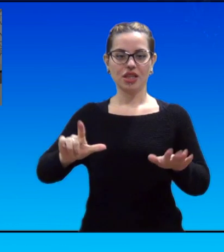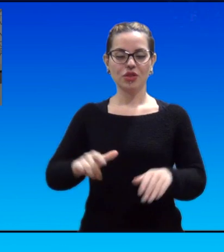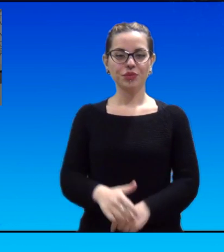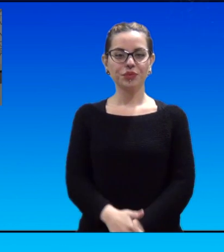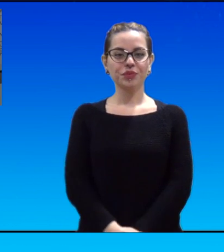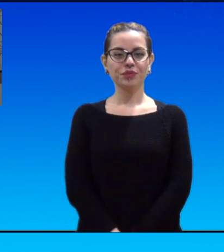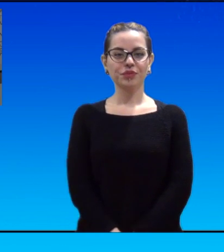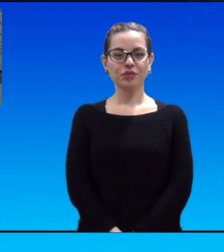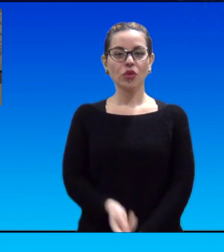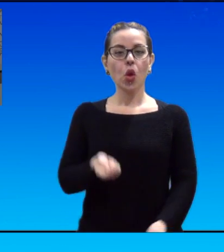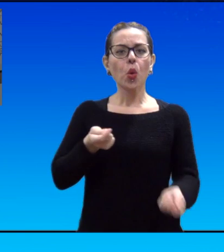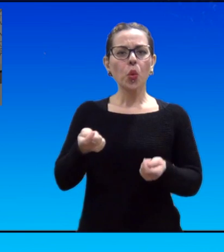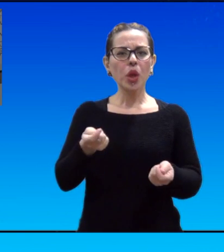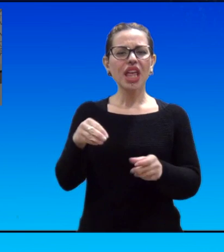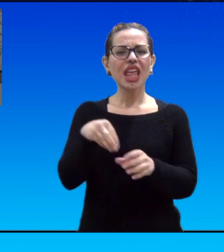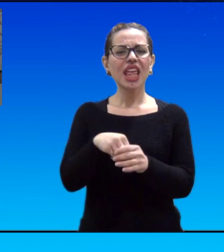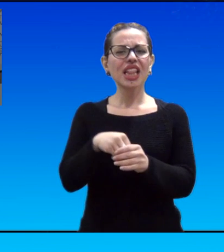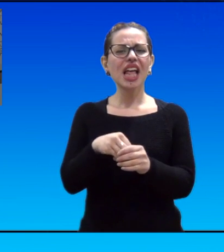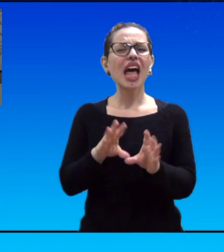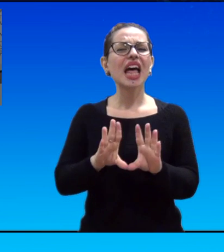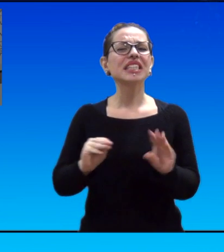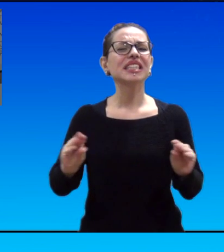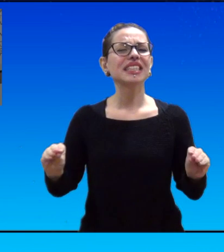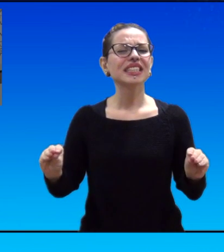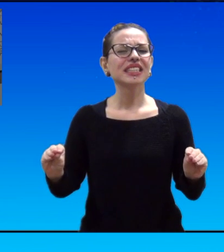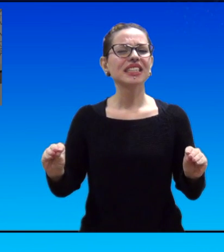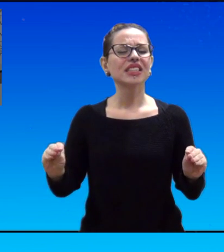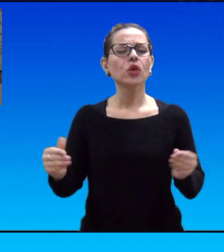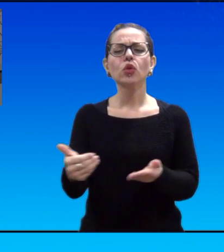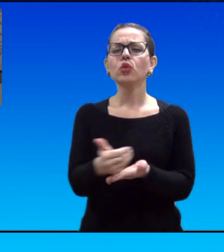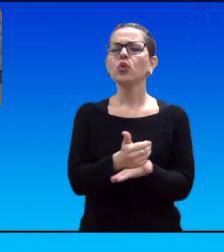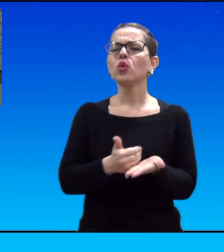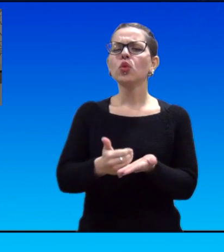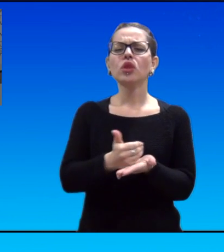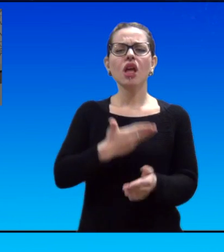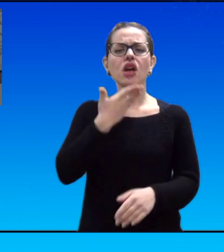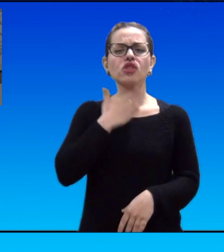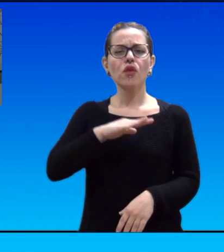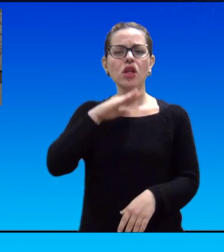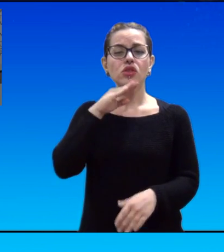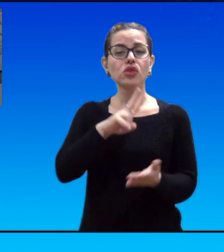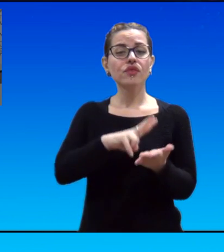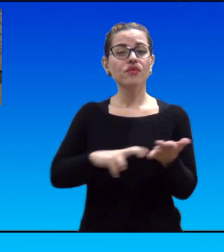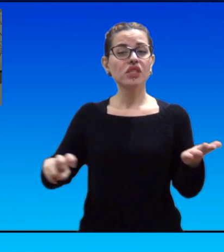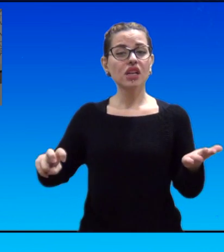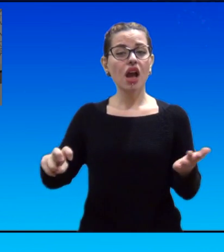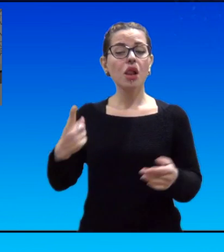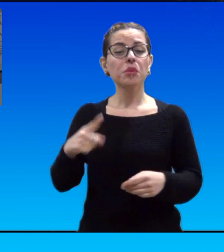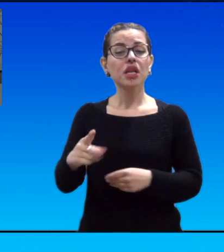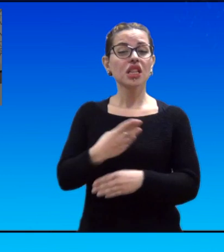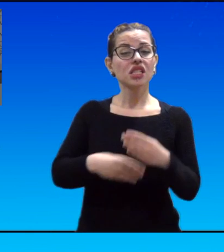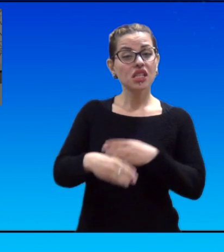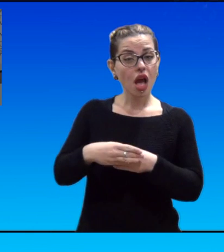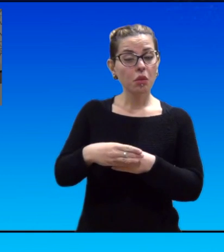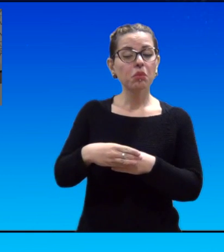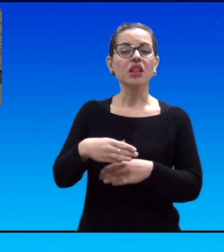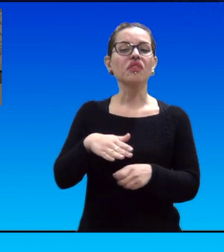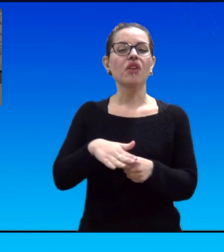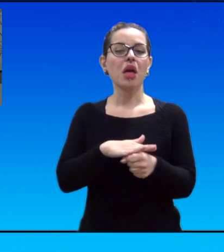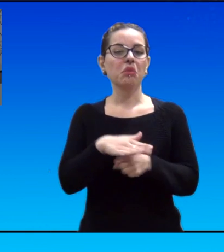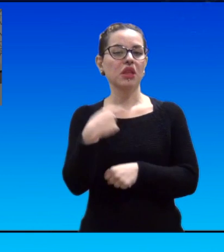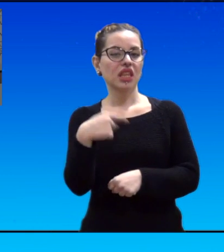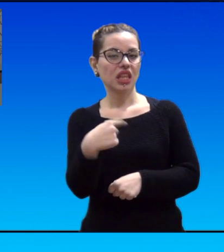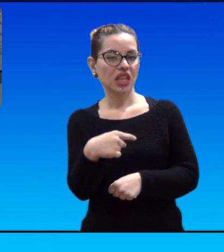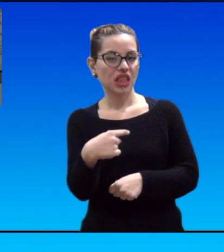La Guida contiene l'elenco di tutte le agevolazioni per i disabili e le loro famiglie,